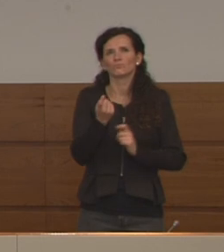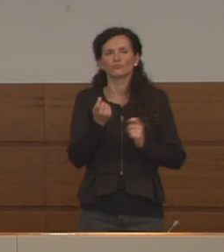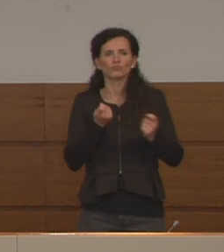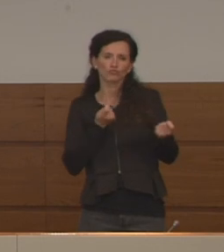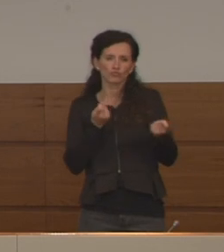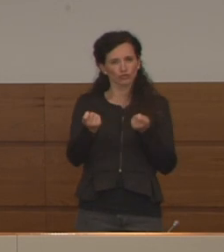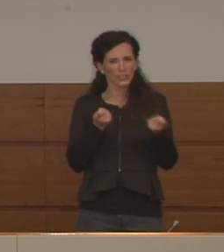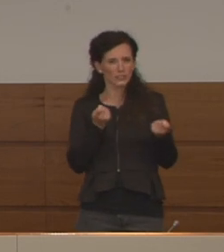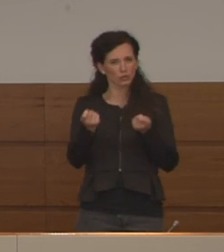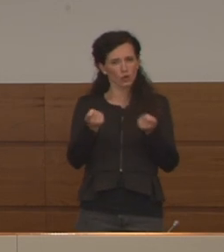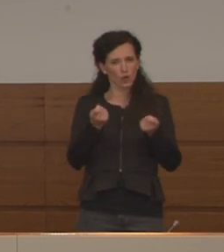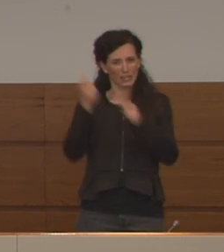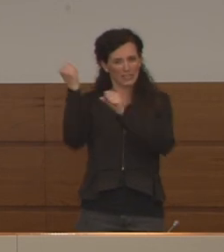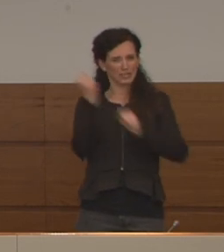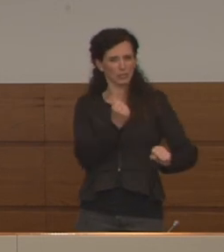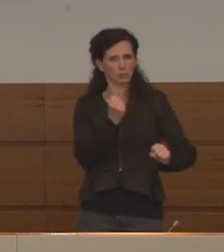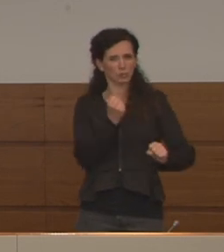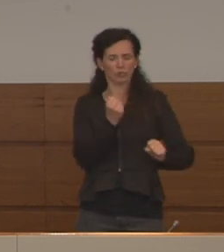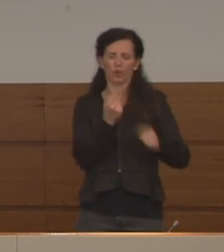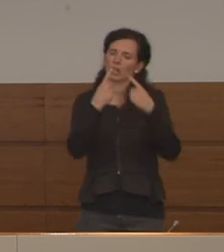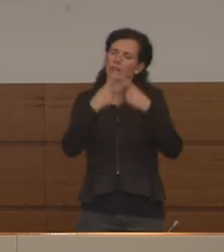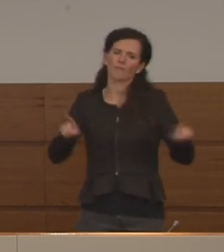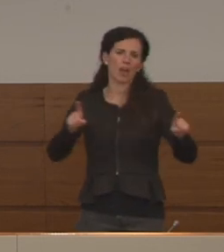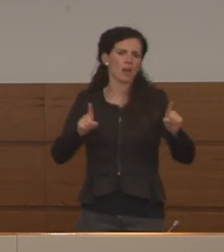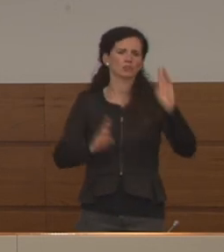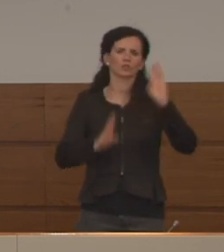istituzionale che è diverso rispetto a quello nostro. Quindi la popolazione